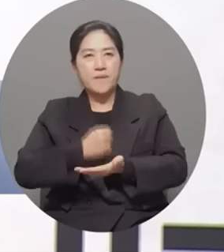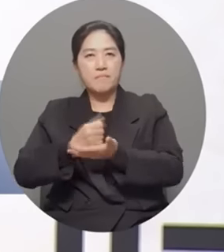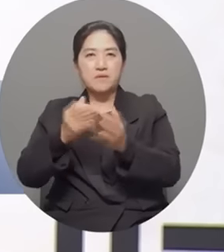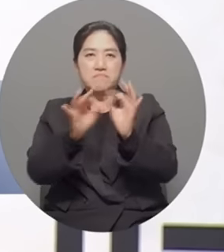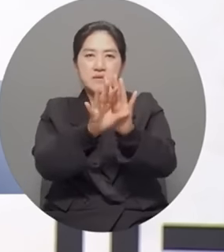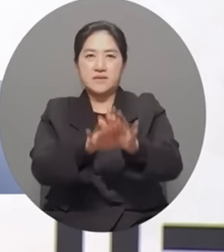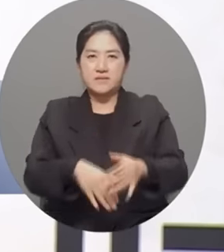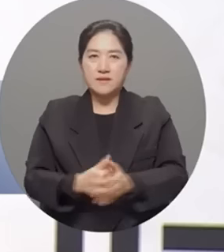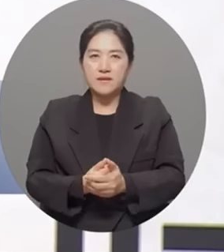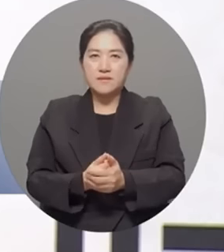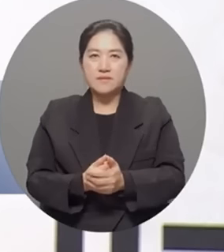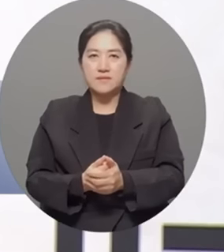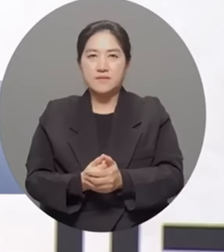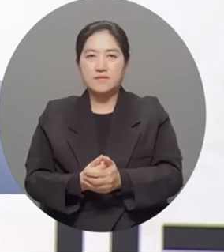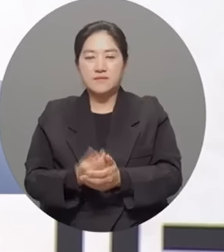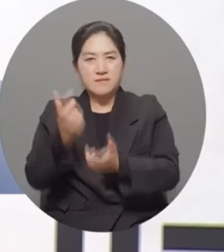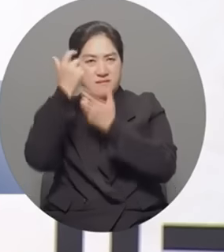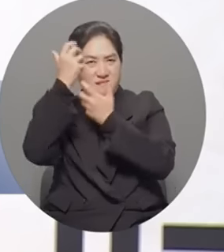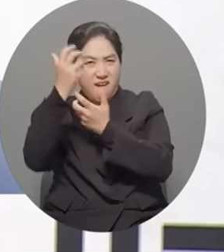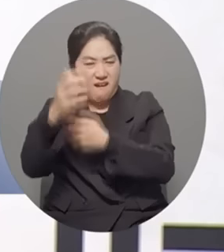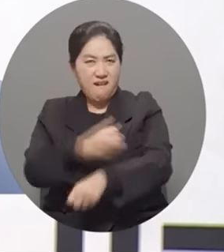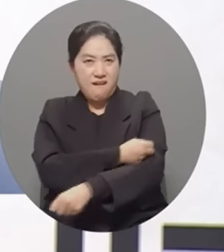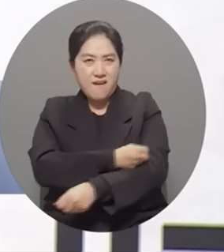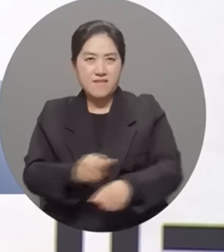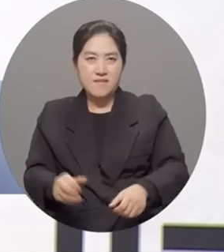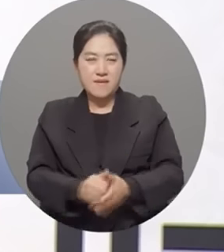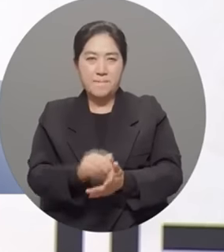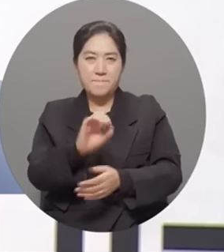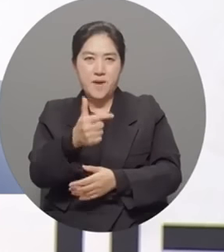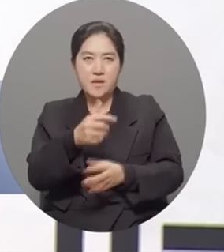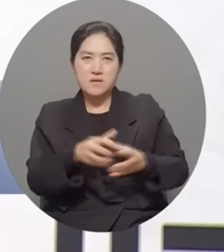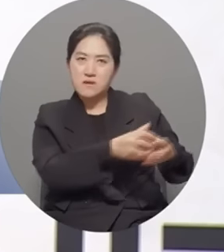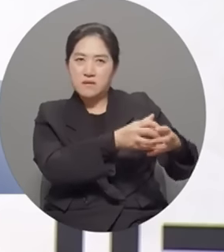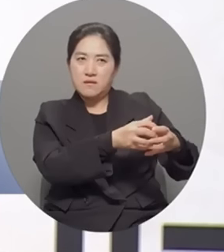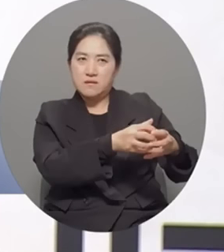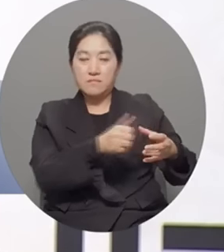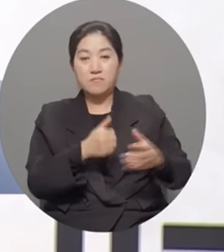당내에 다양한 목소리가 말살되고 말았습니다. 이런 강성 팬덤이 당의 단합이다.